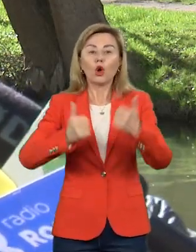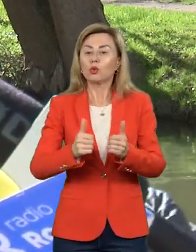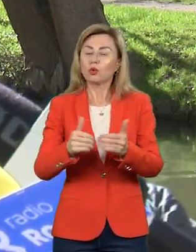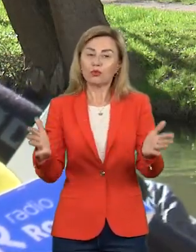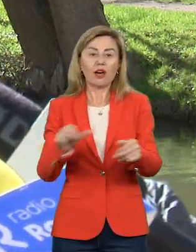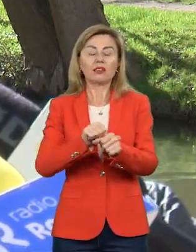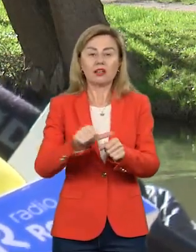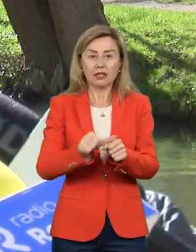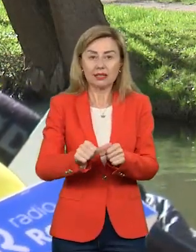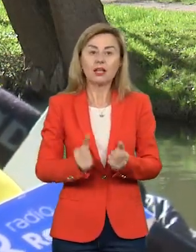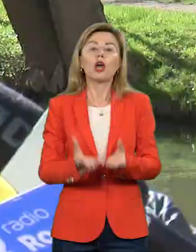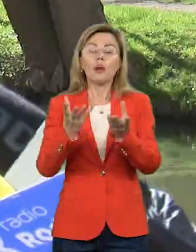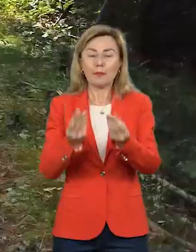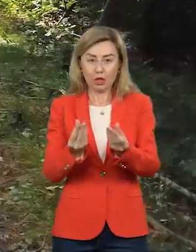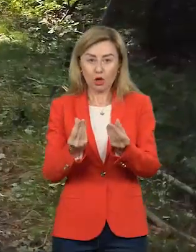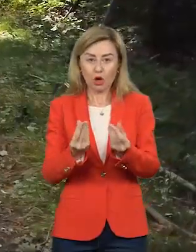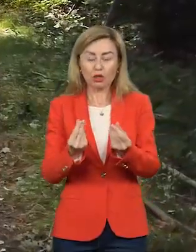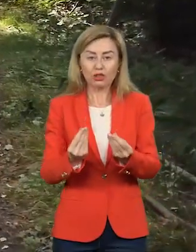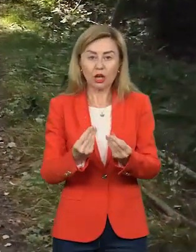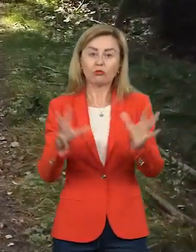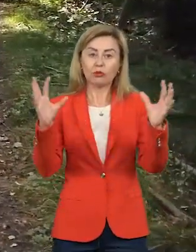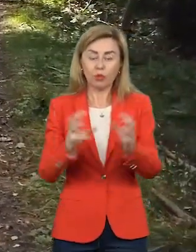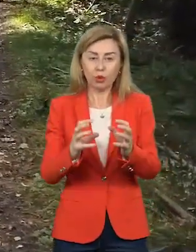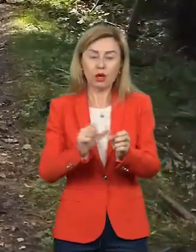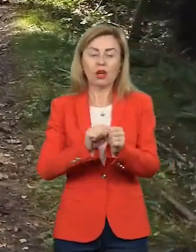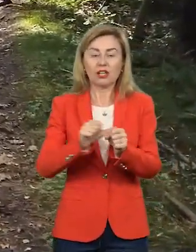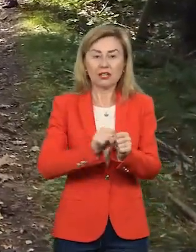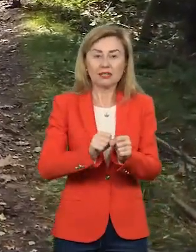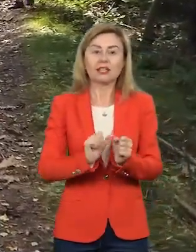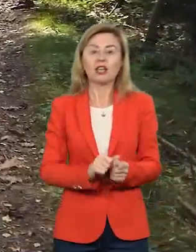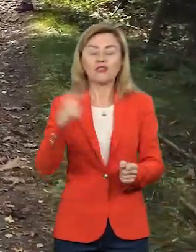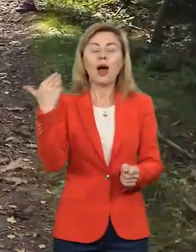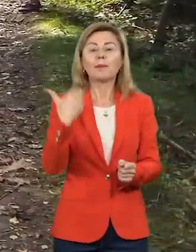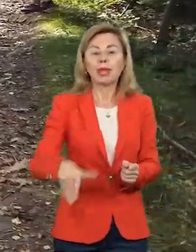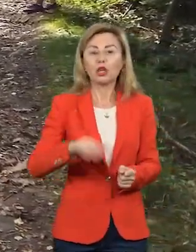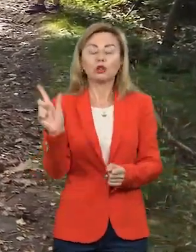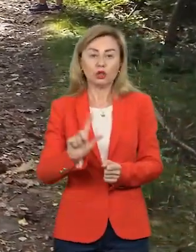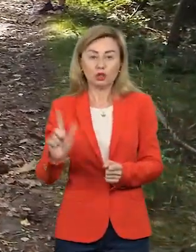Kwota, o którą organizacją pozarządowe mogą się starać to łącznie 2 miliony złotych.